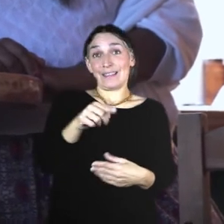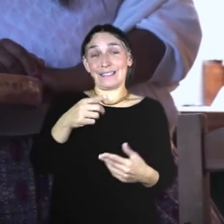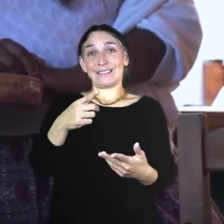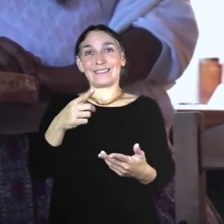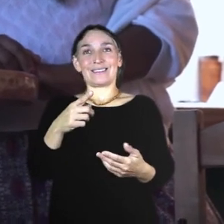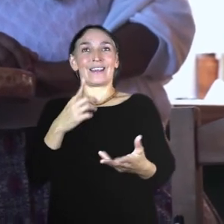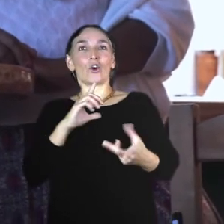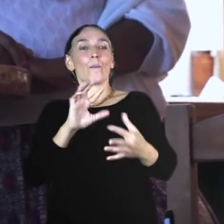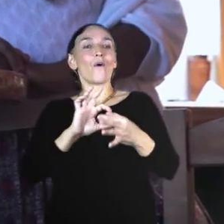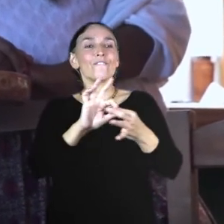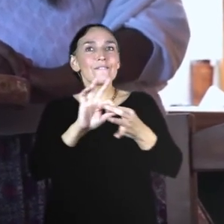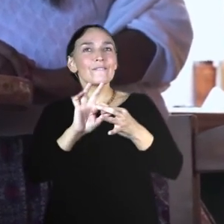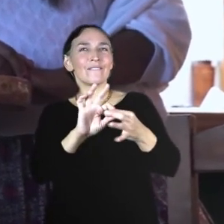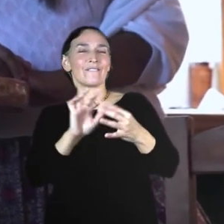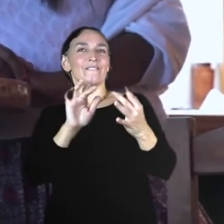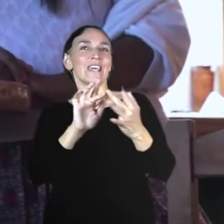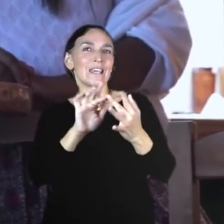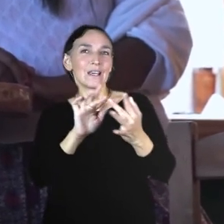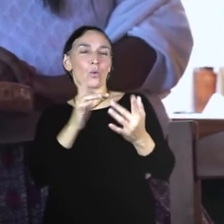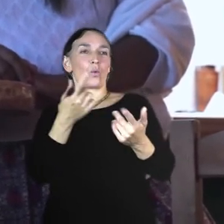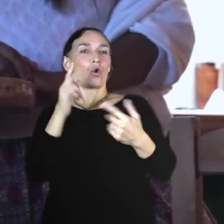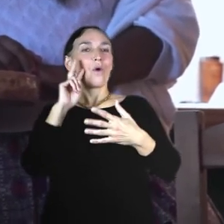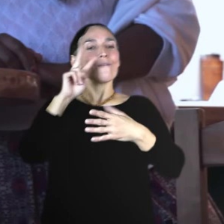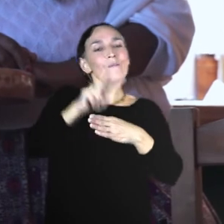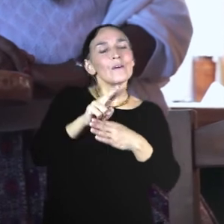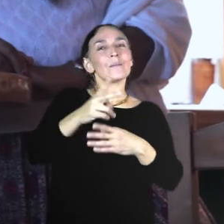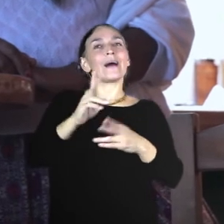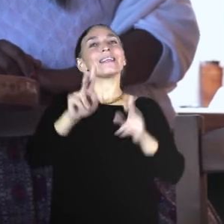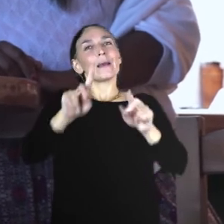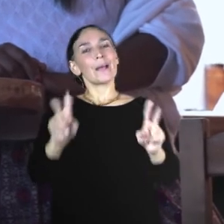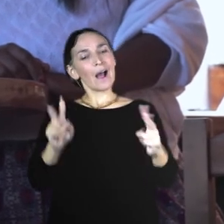Y lo que es importante es eso, otro vínculo, otra mirada,